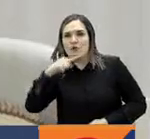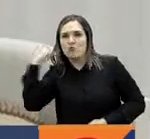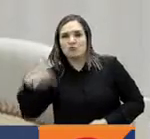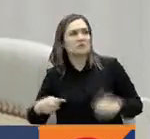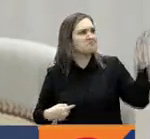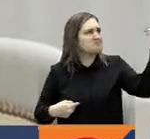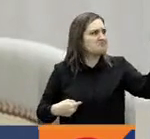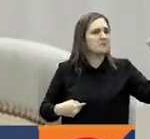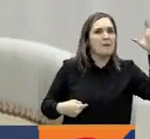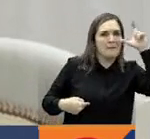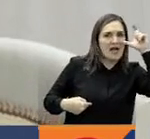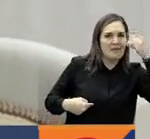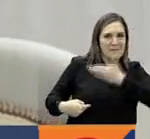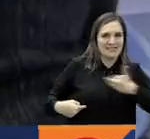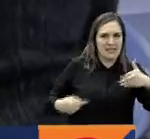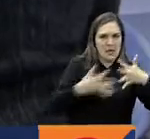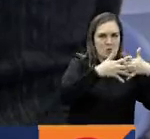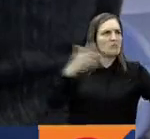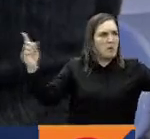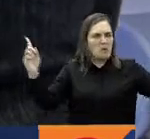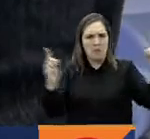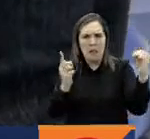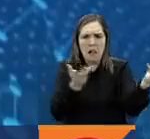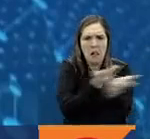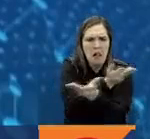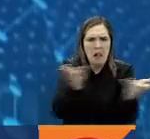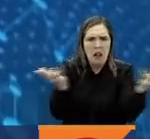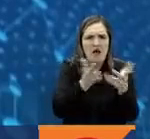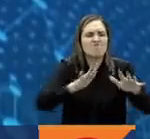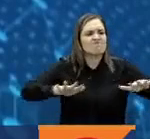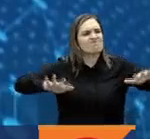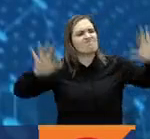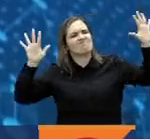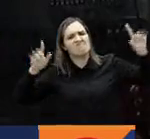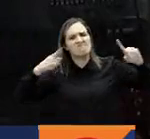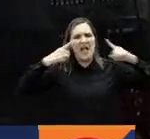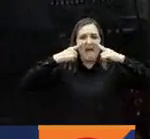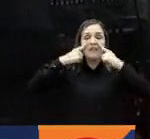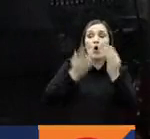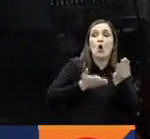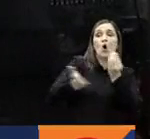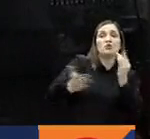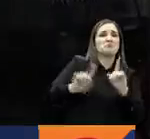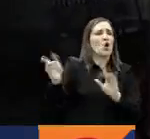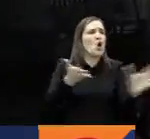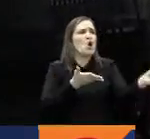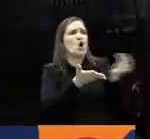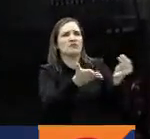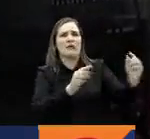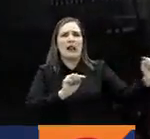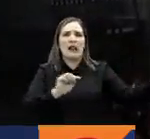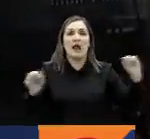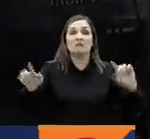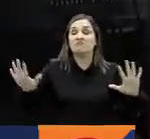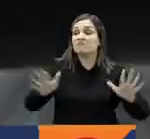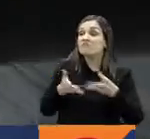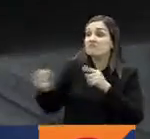PARA QUE LOS LíDERES DE LAS POTENCIAS CONVERSE SIGUE EN VILO CUANDO CRECí ROTURA COMO PREMATUR D D D D D DE